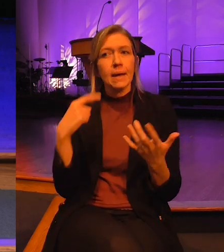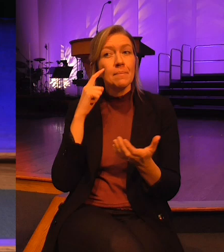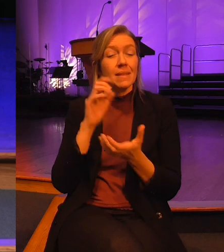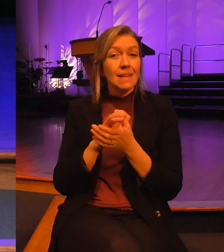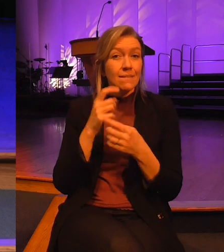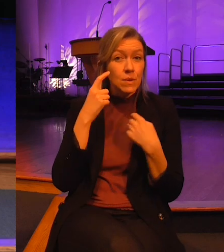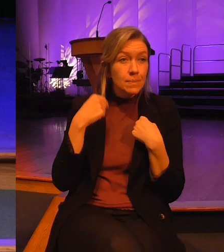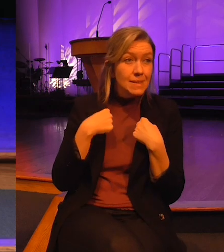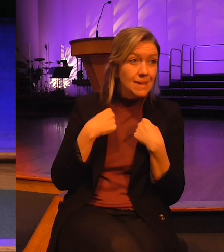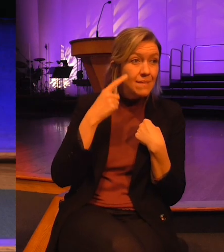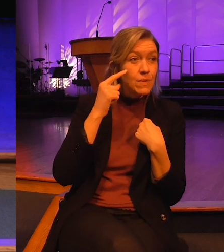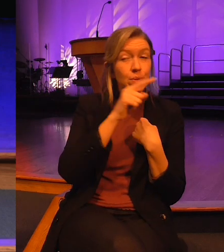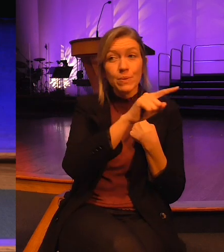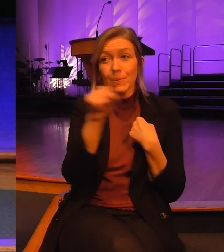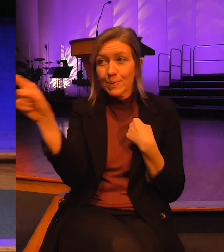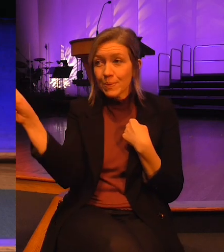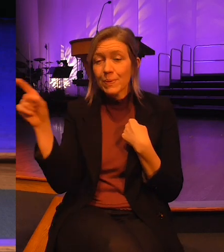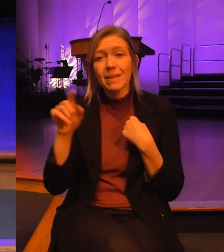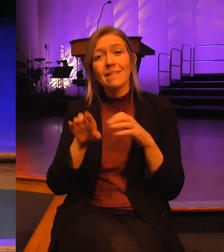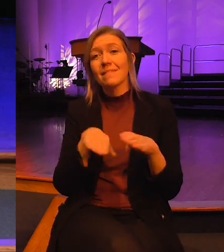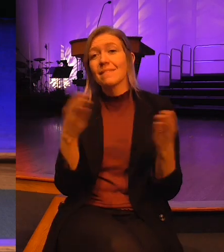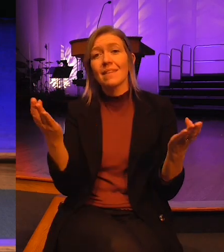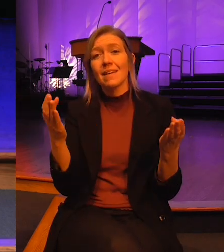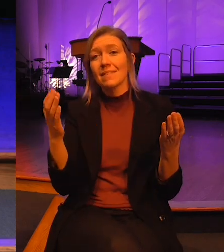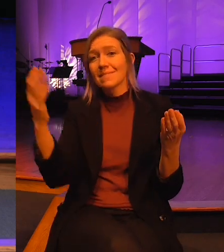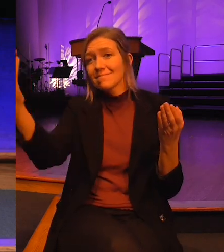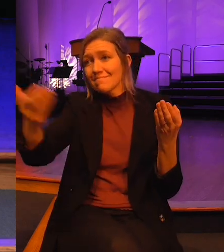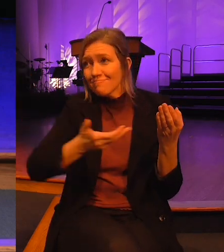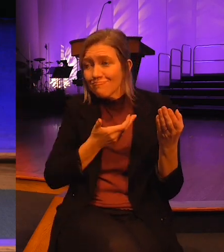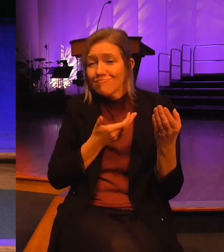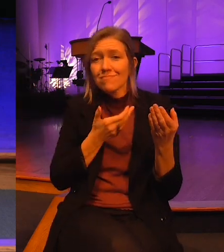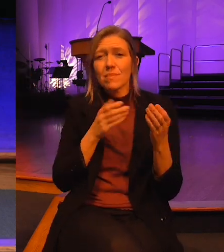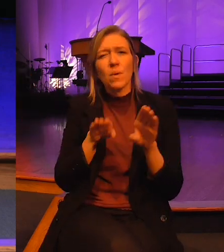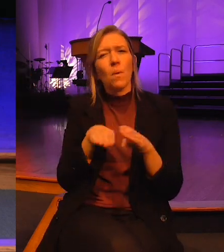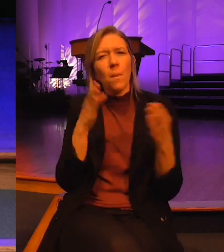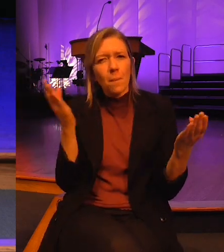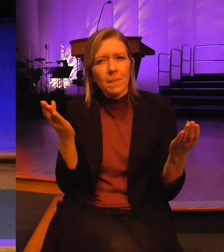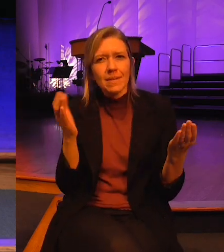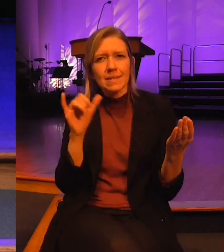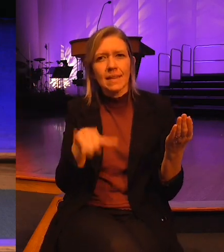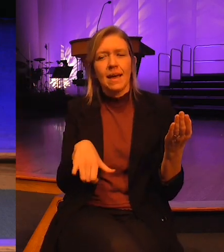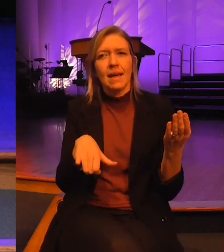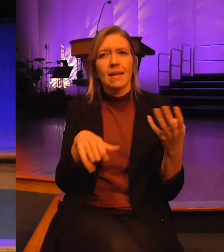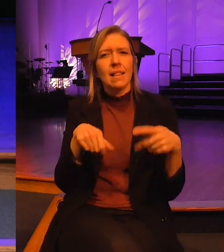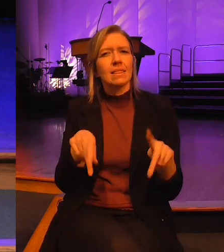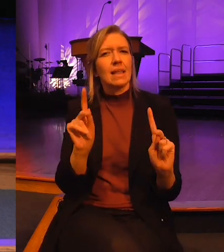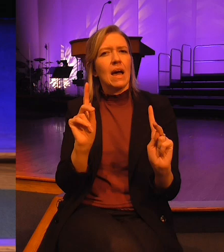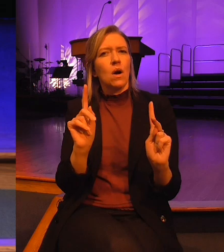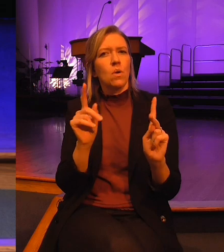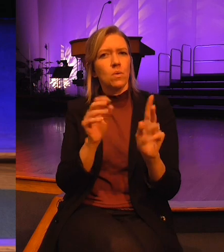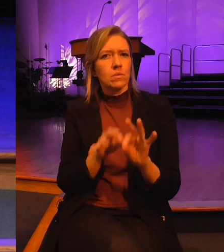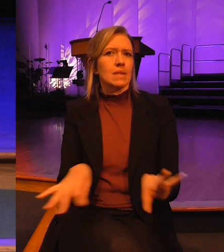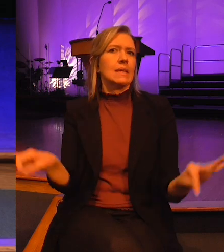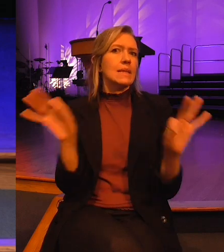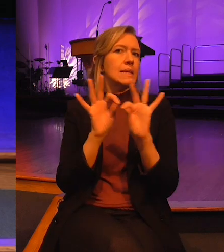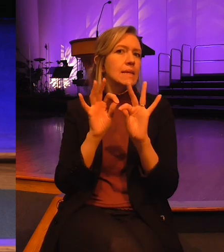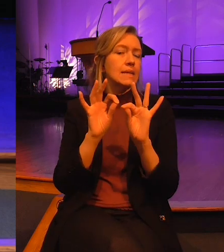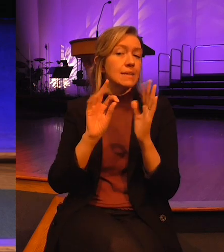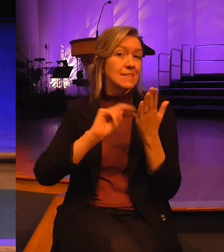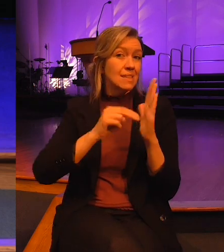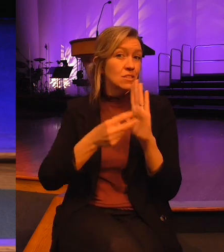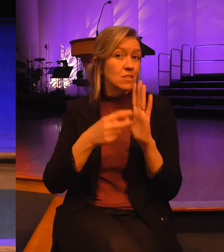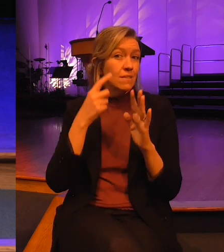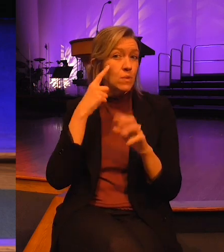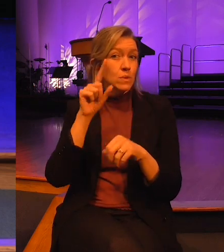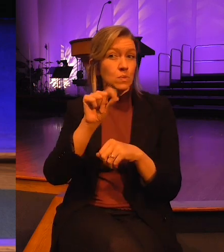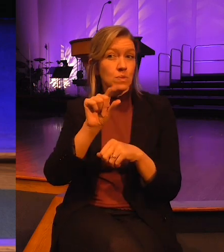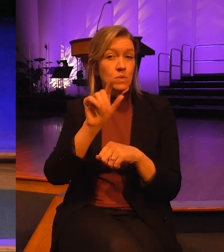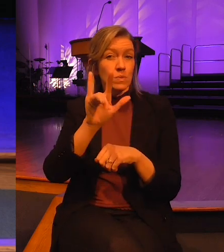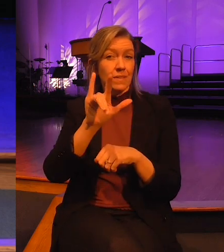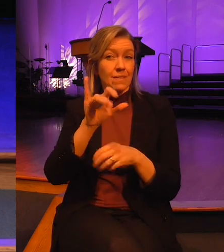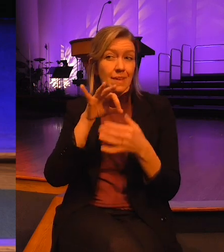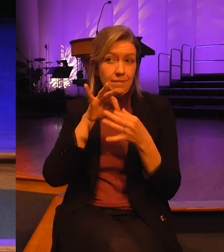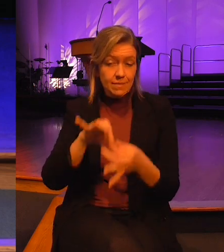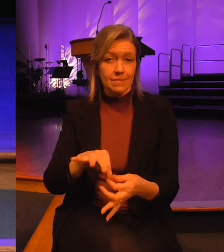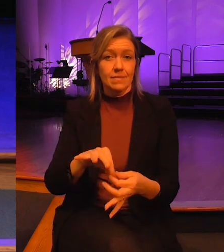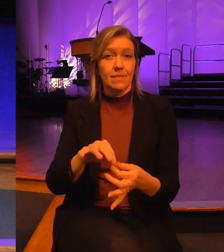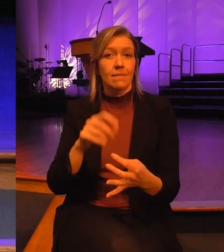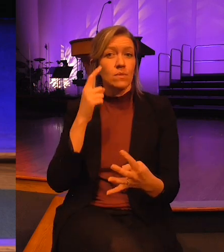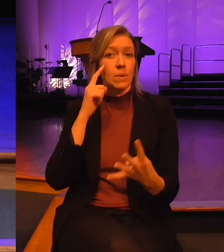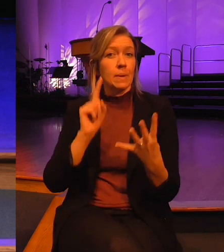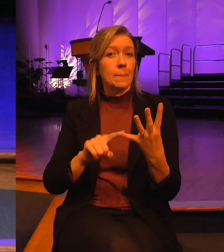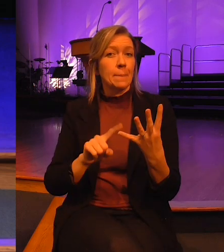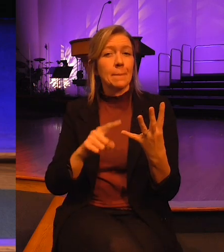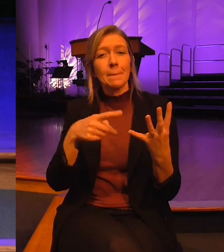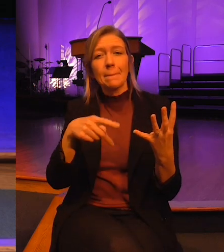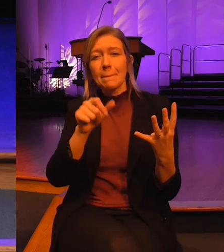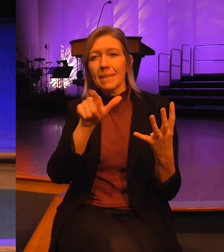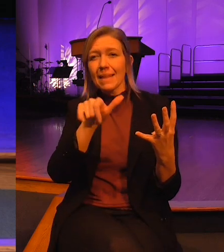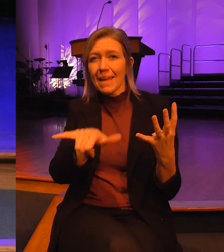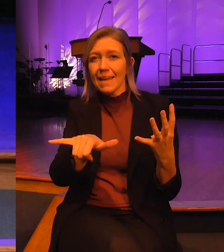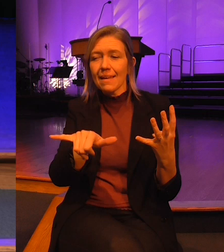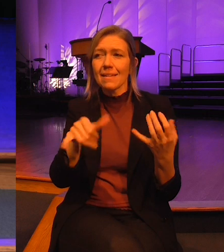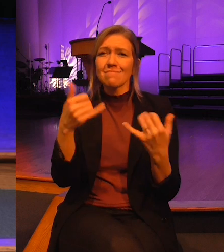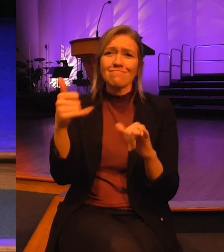te invito a abrirte a ella y permitir una intención clave para ti. 2025 emergerá para jugar por diversión por simplemente